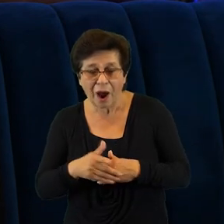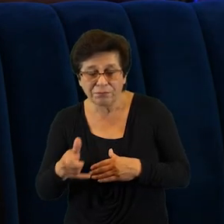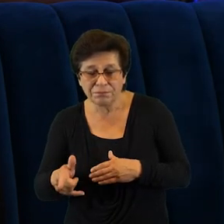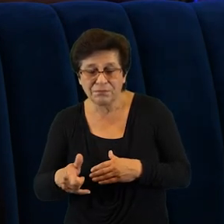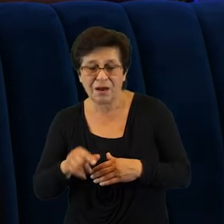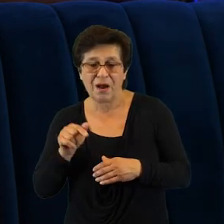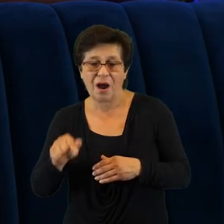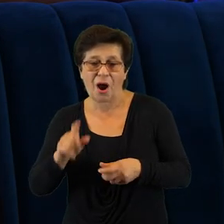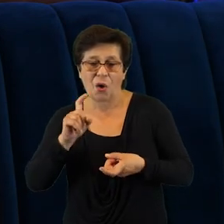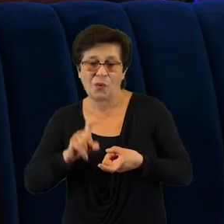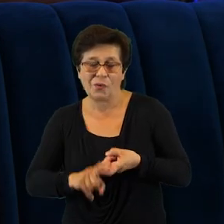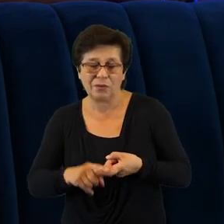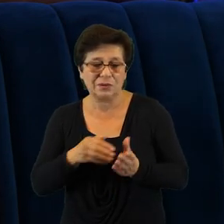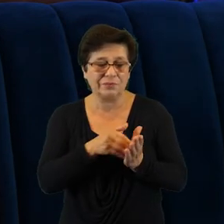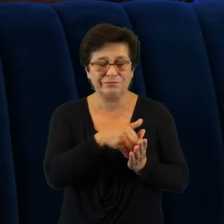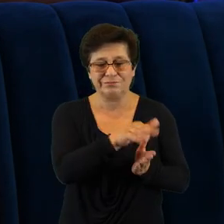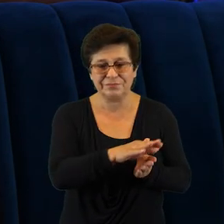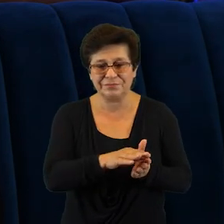na co się w ogóle nie zapowiadało.